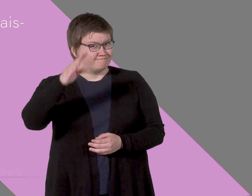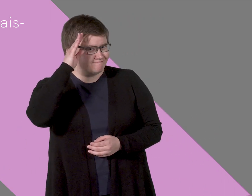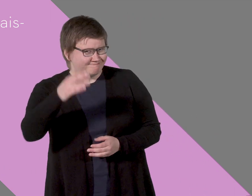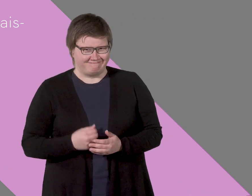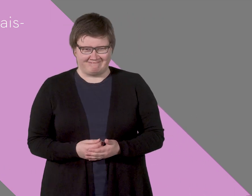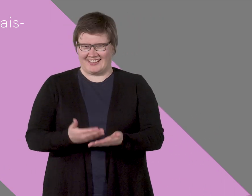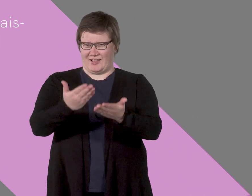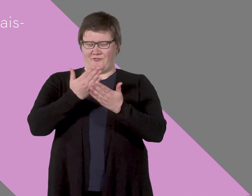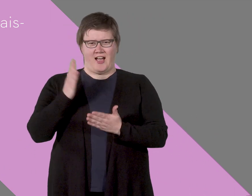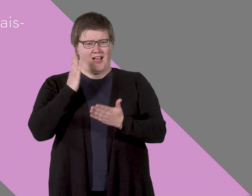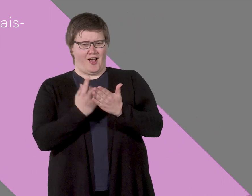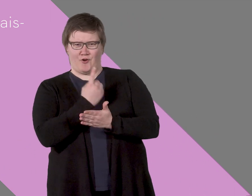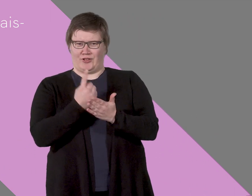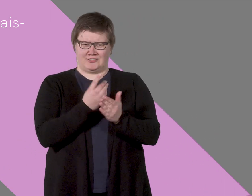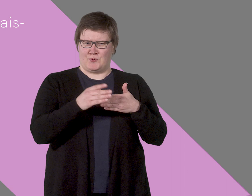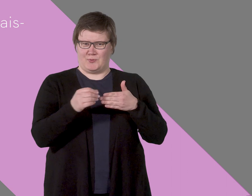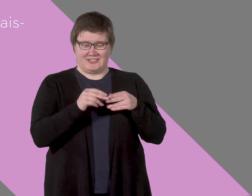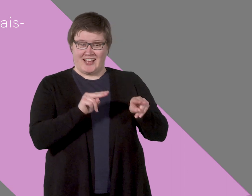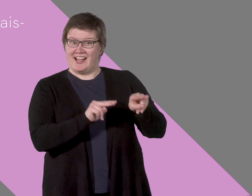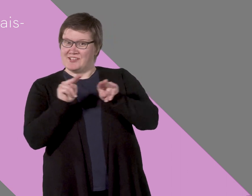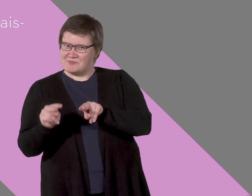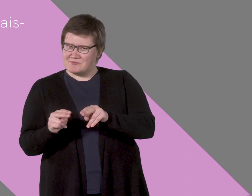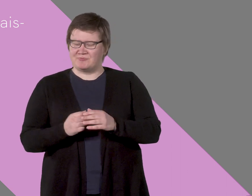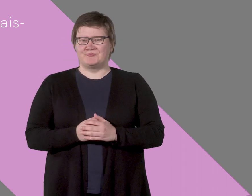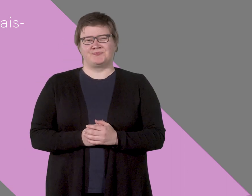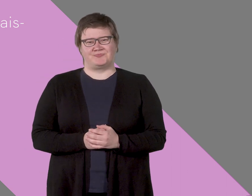Hei! Tervetuloa ajankohtaiskatsauksemme pariin.